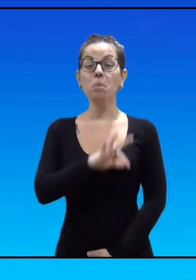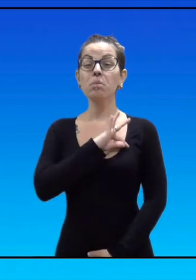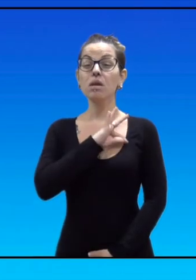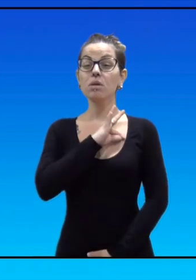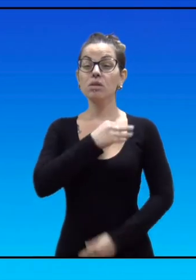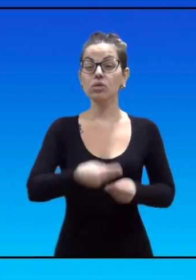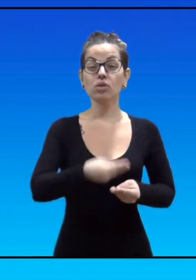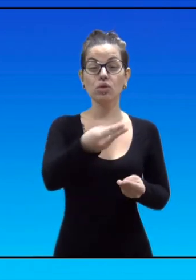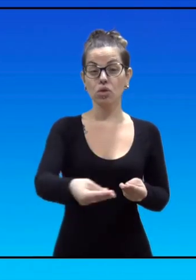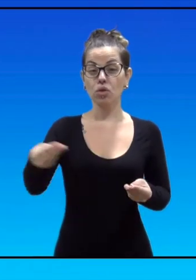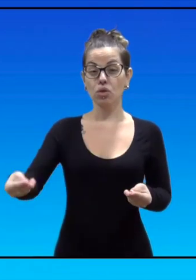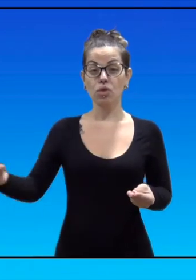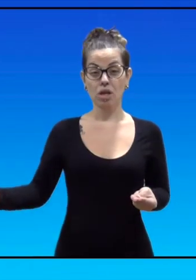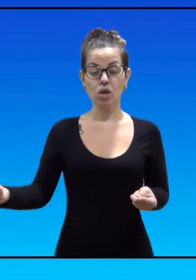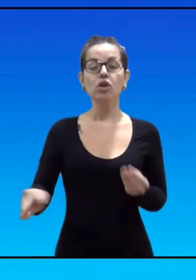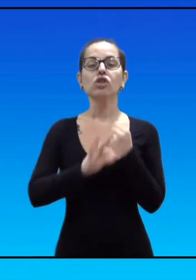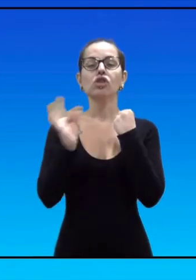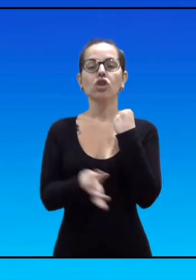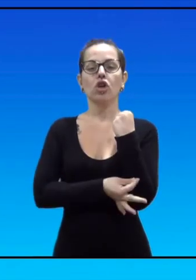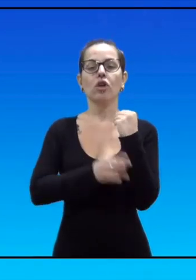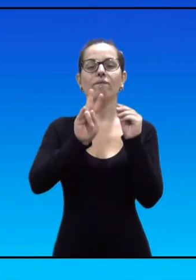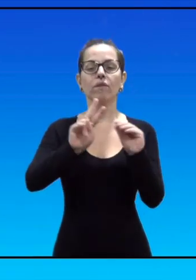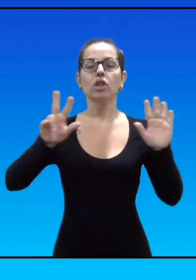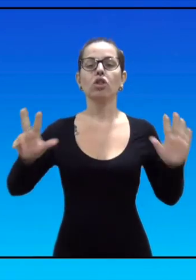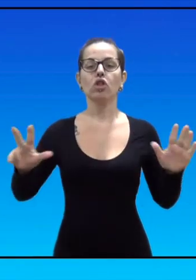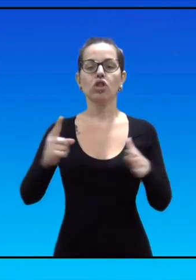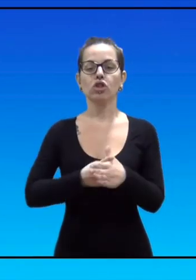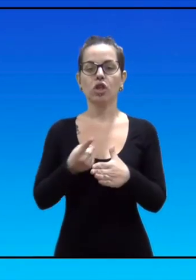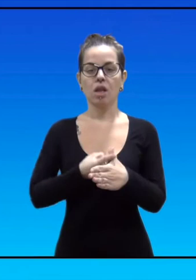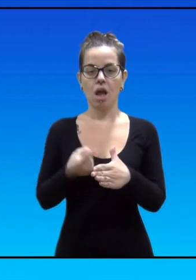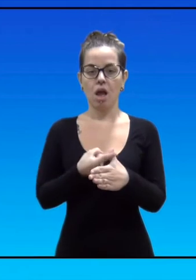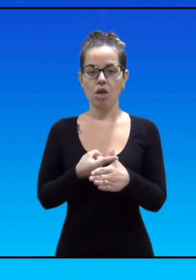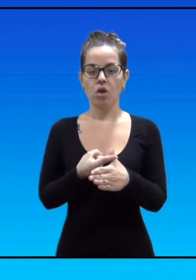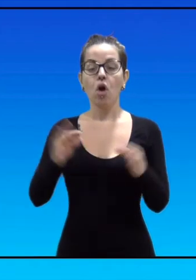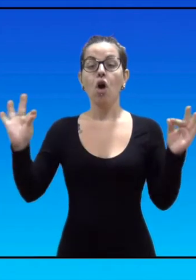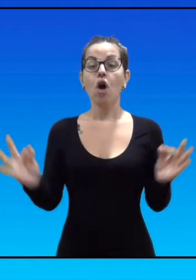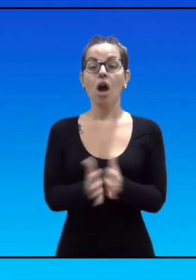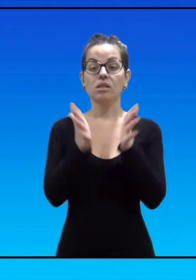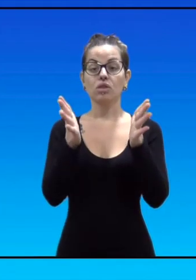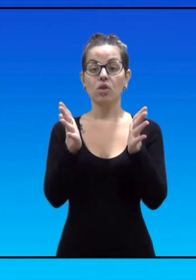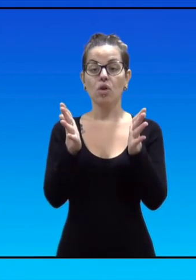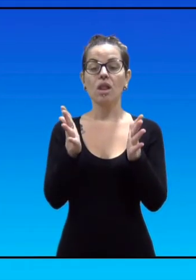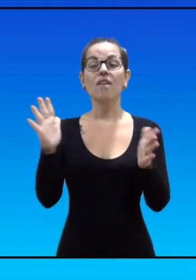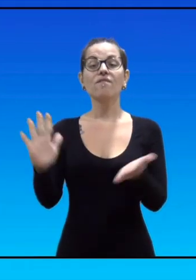La premiazione avverrà il 28 gennaio durante la festa